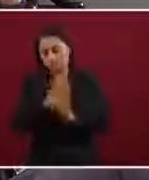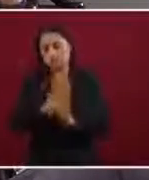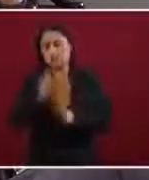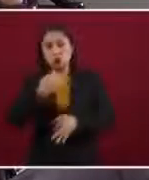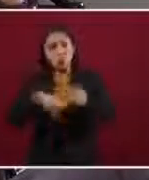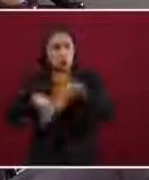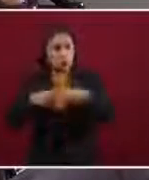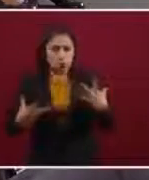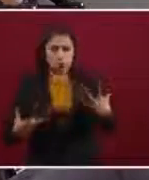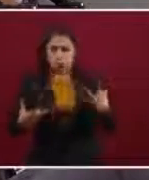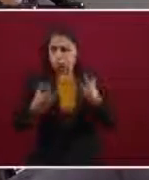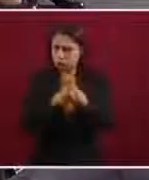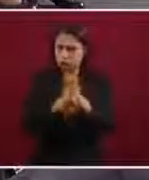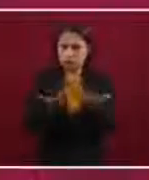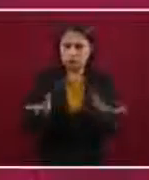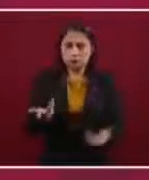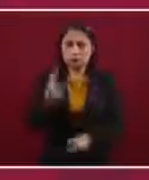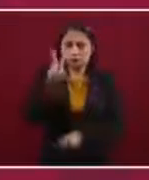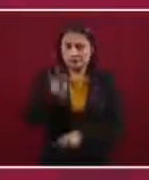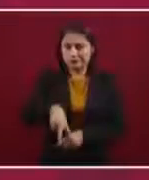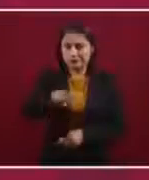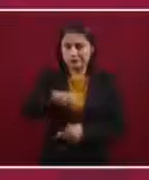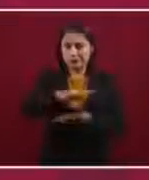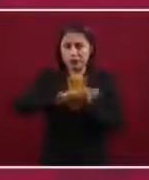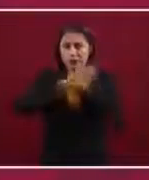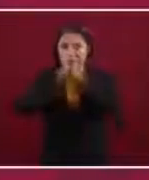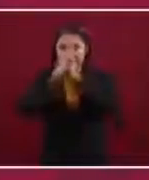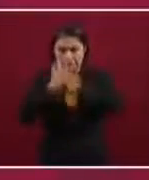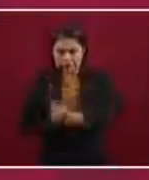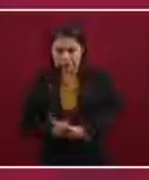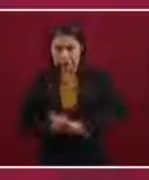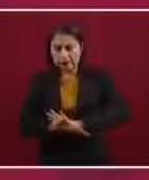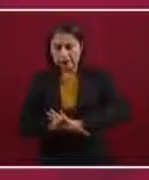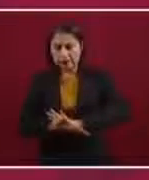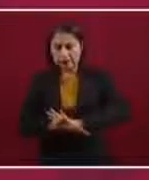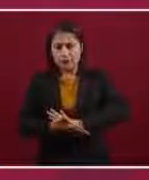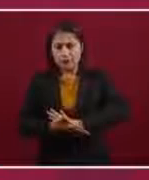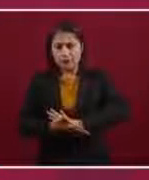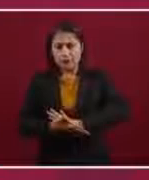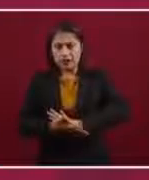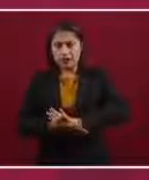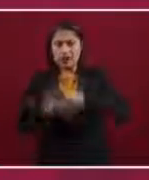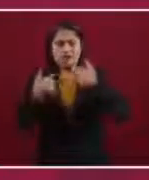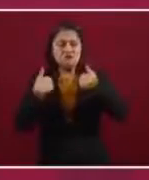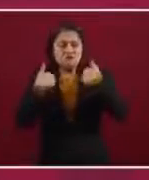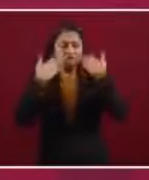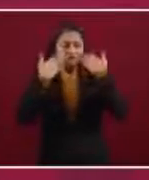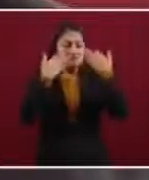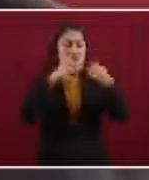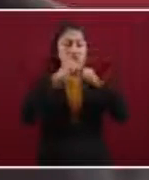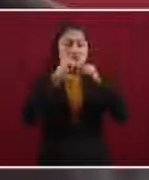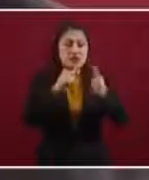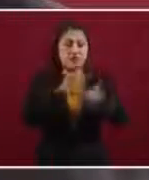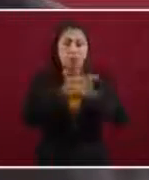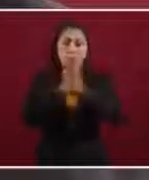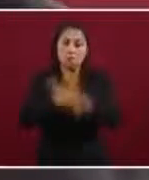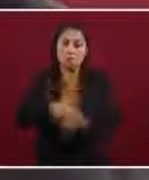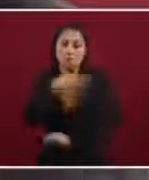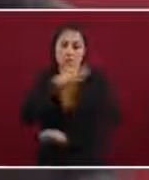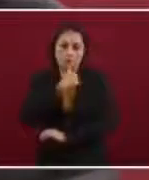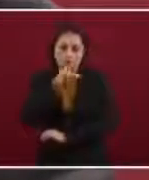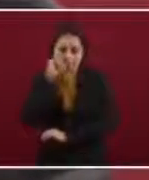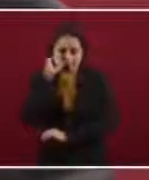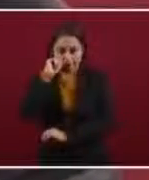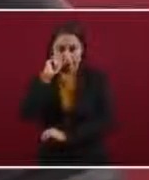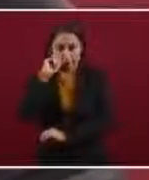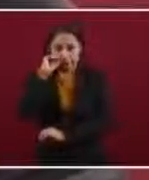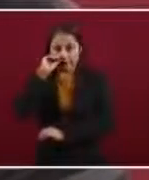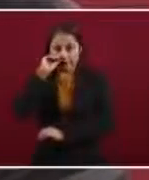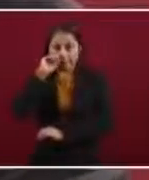No se puede transformar lo que no se conoce, o sea, lo primero que tenemos que hacer es